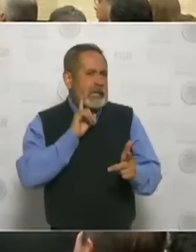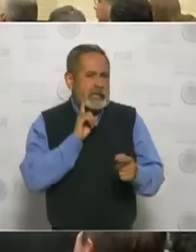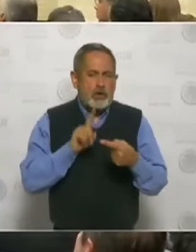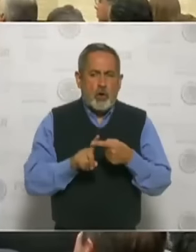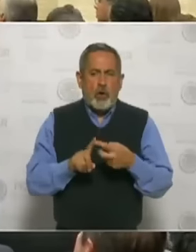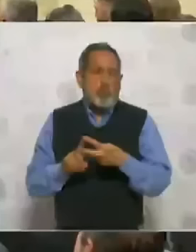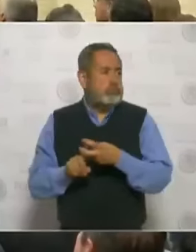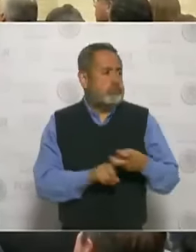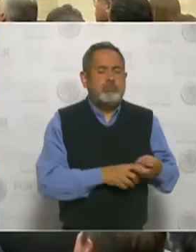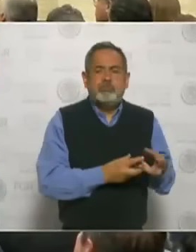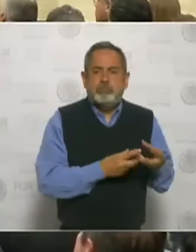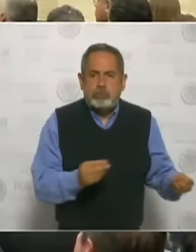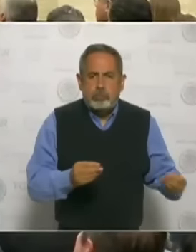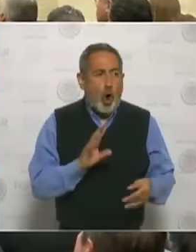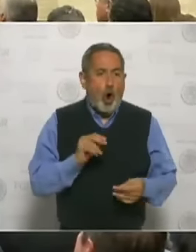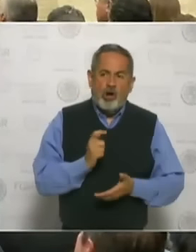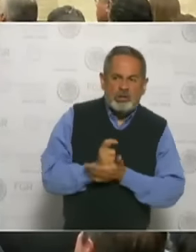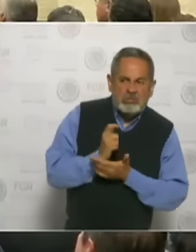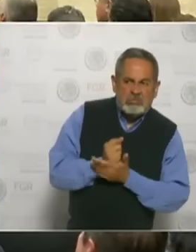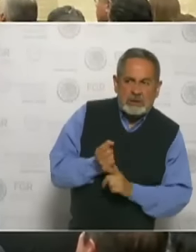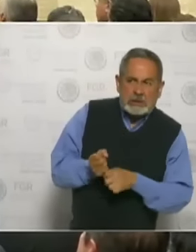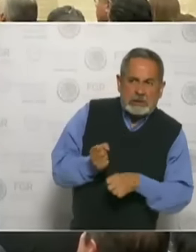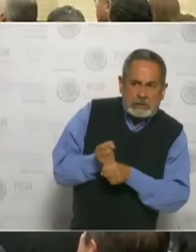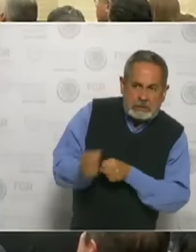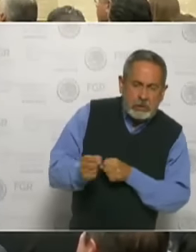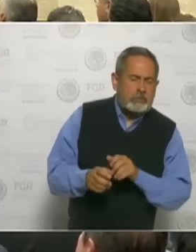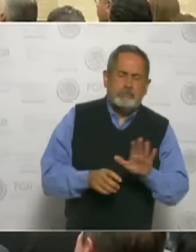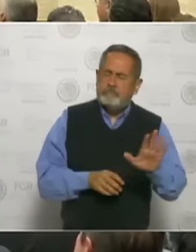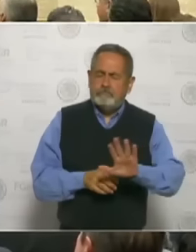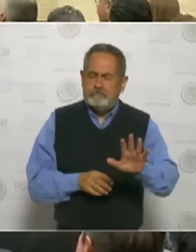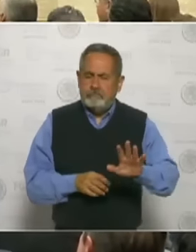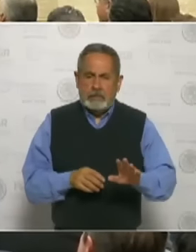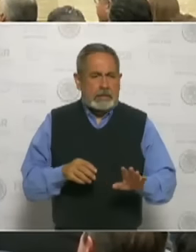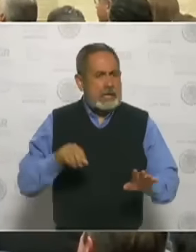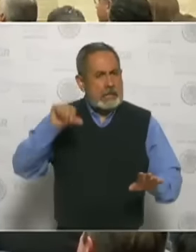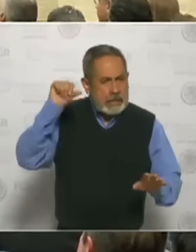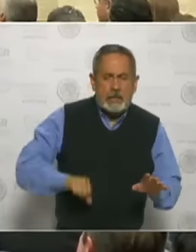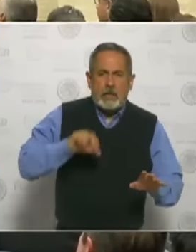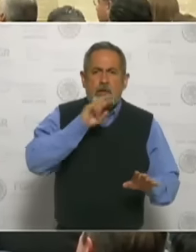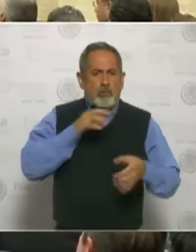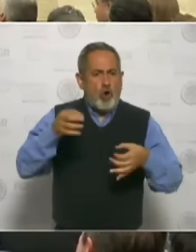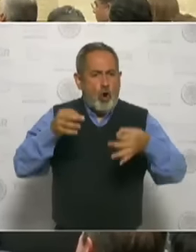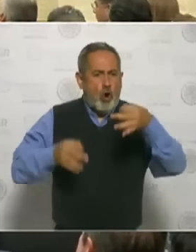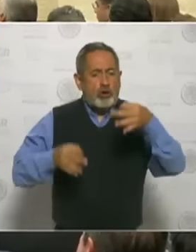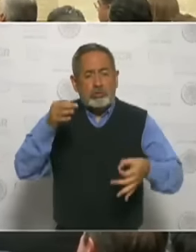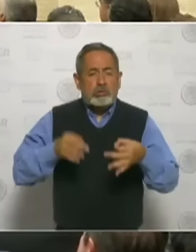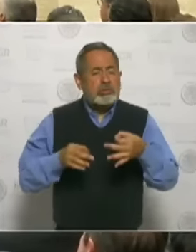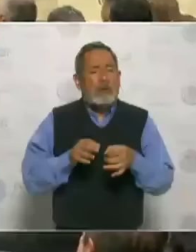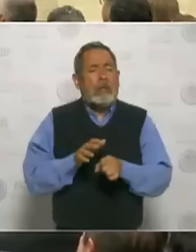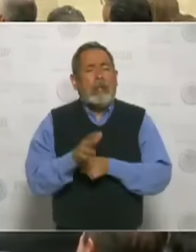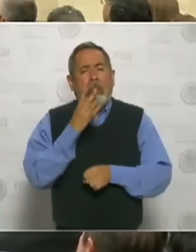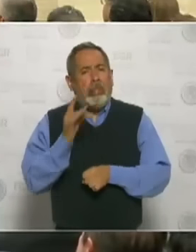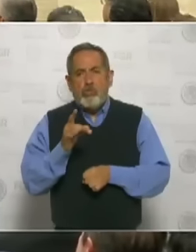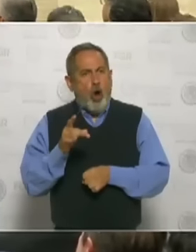personas y la extorción requieren no solo una respuesta penal ortodoxa, exigen una